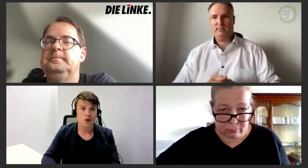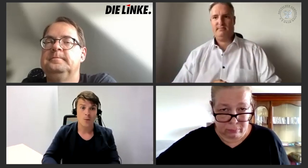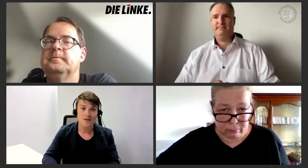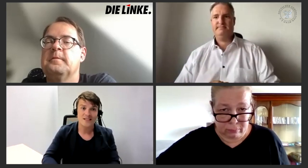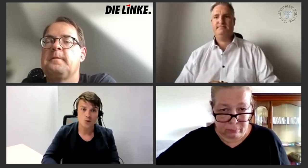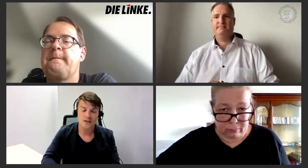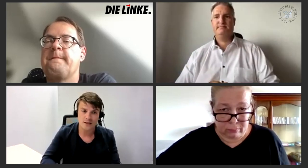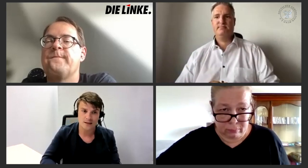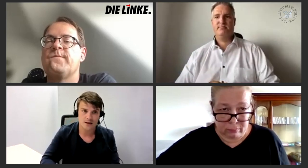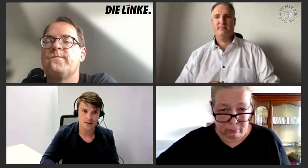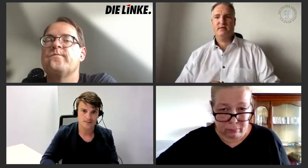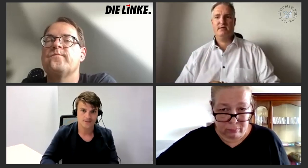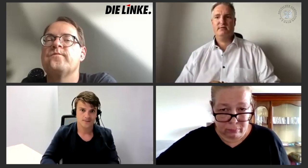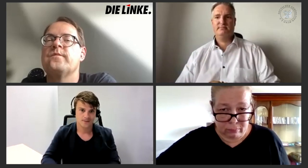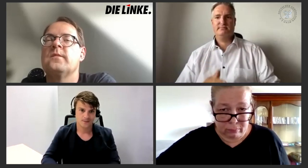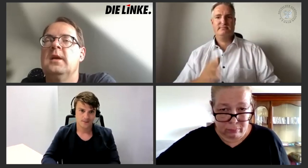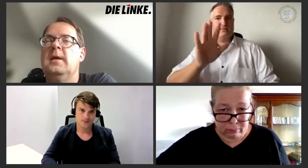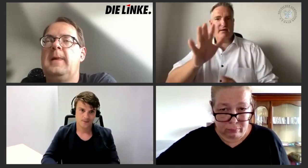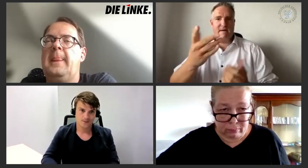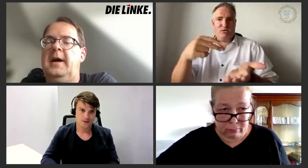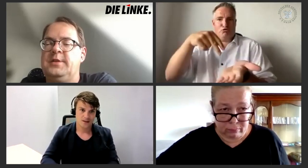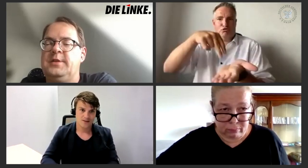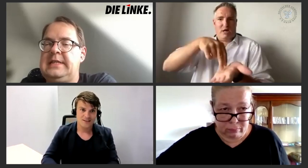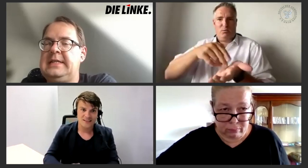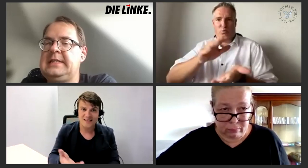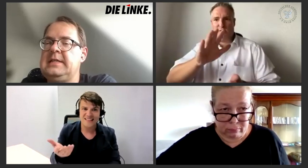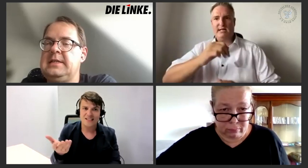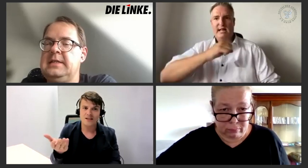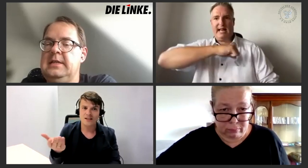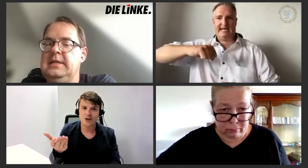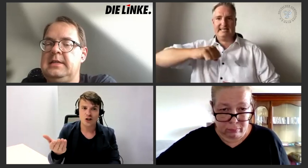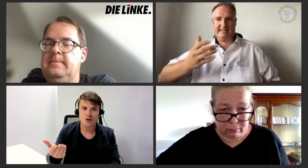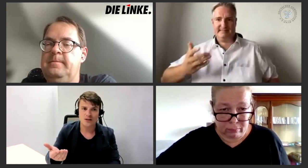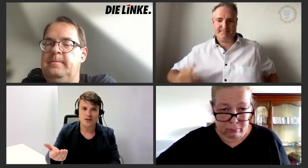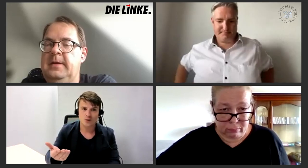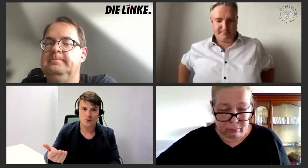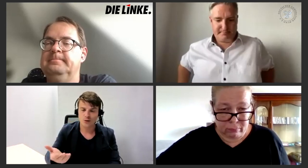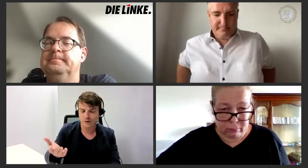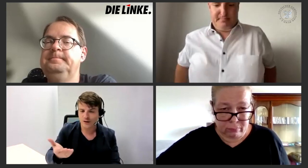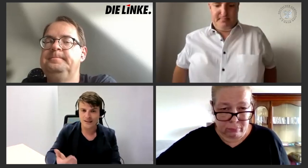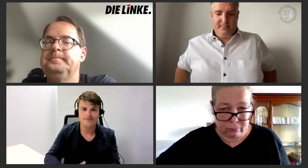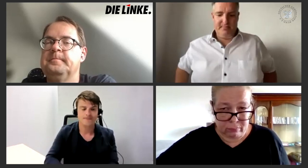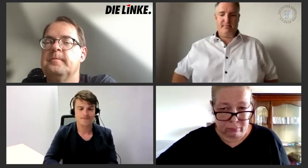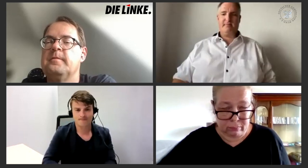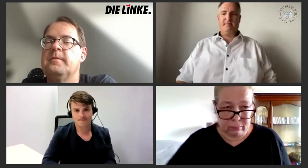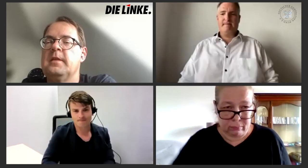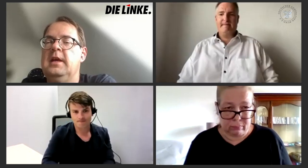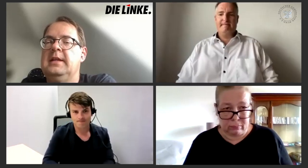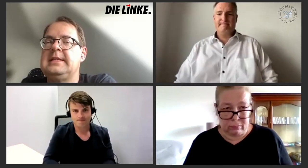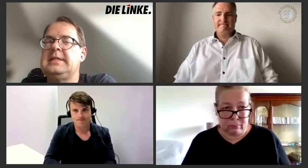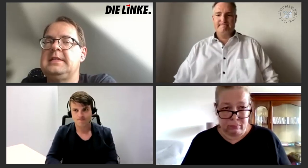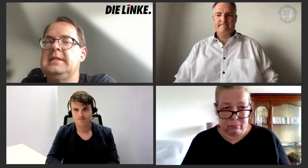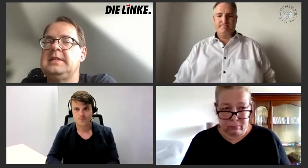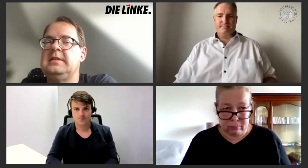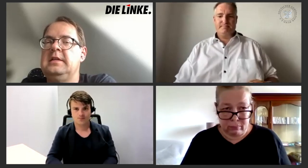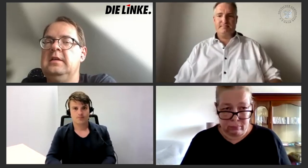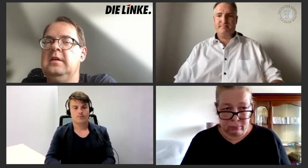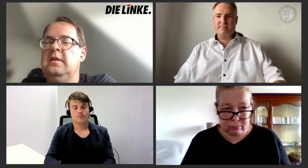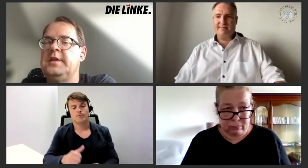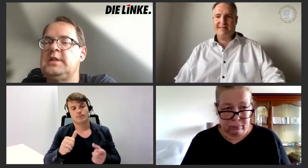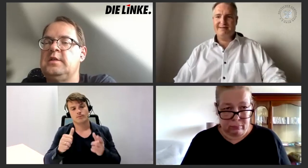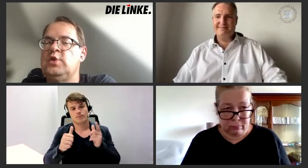Anhörungen auch dabei ist und auch mitdiskutieren kann. Da Ihre Stellung dazu oder von den LINKEN. - Das erste ist die